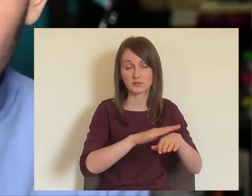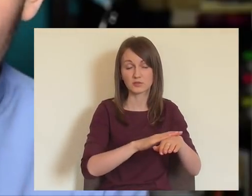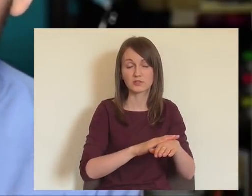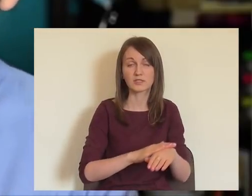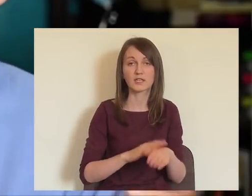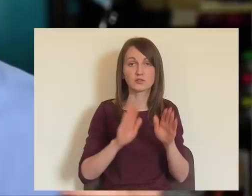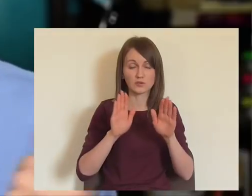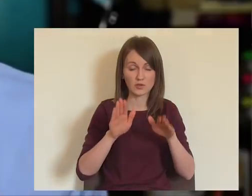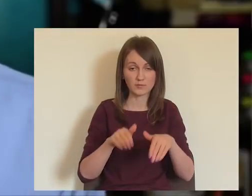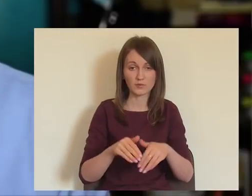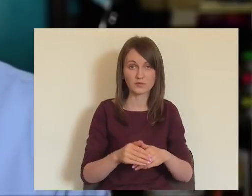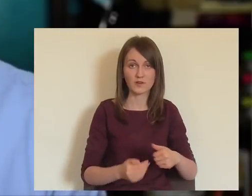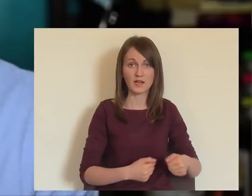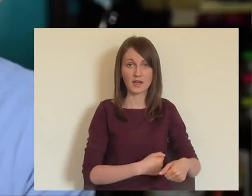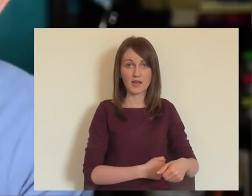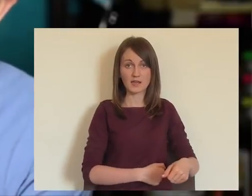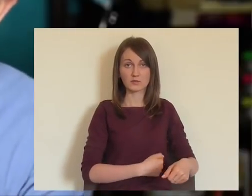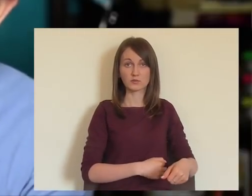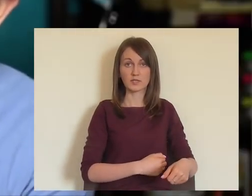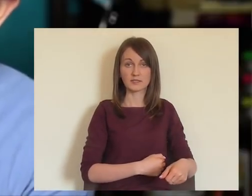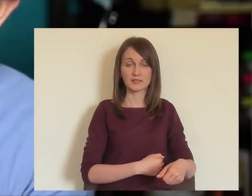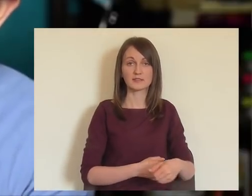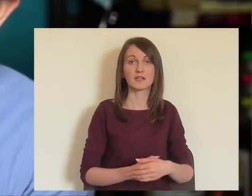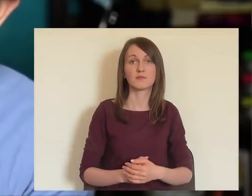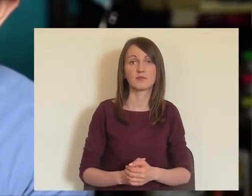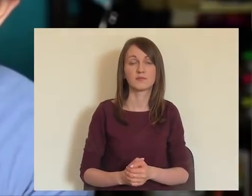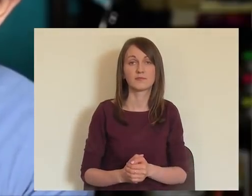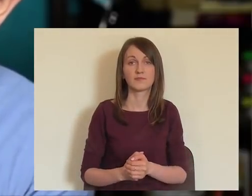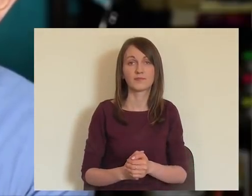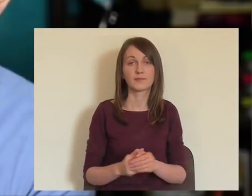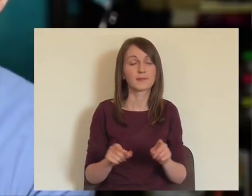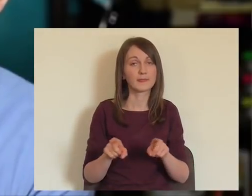Chciałbym, żeby każdy z Was na medytacji wziął Jezusa rękę